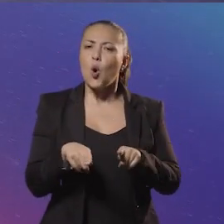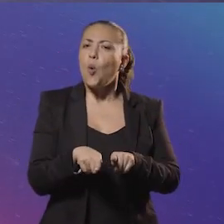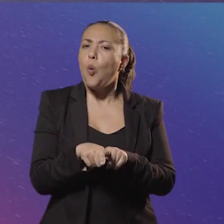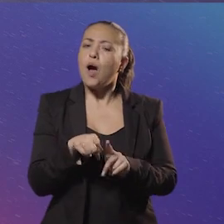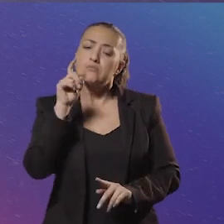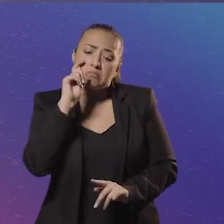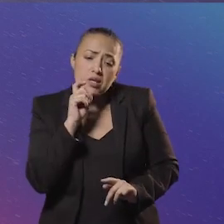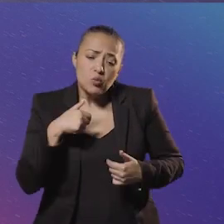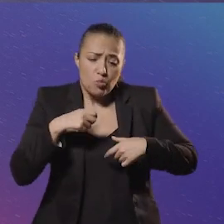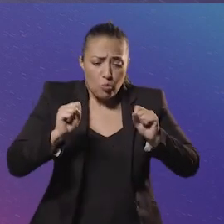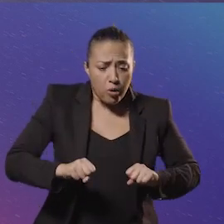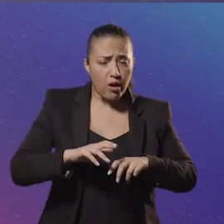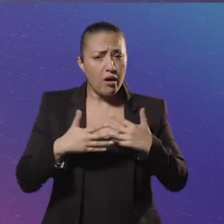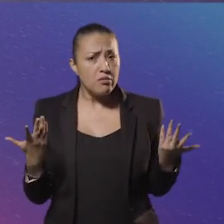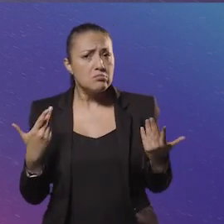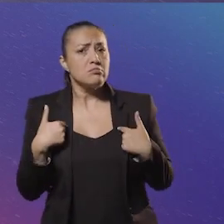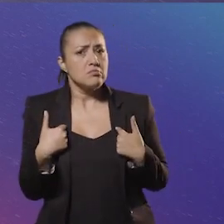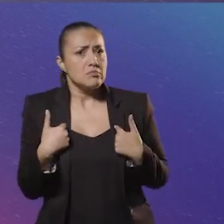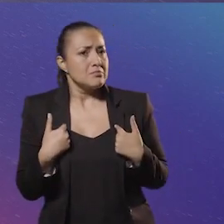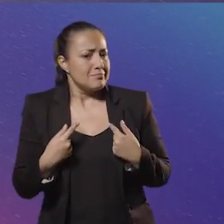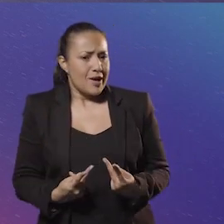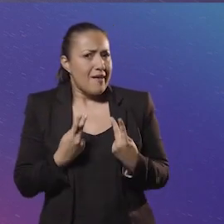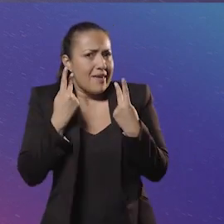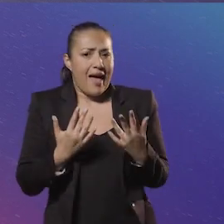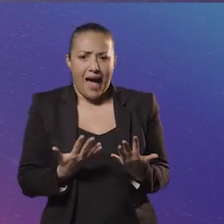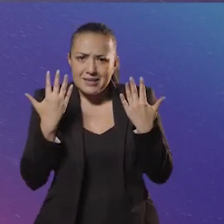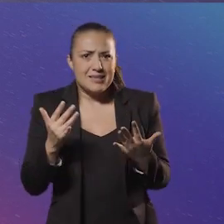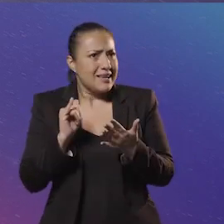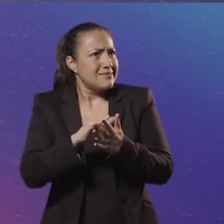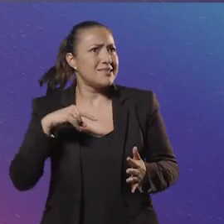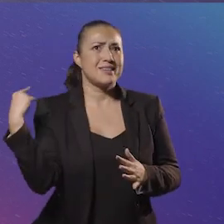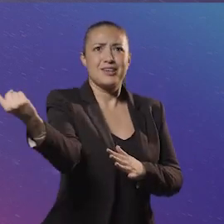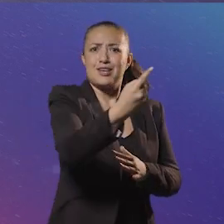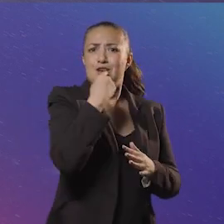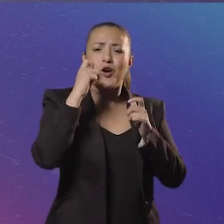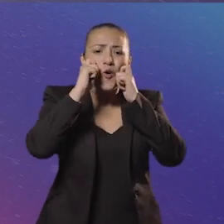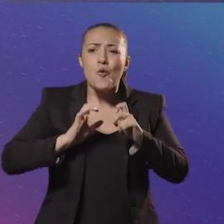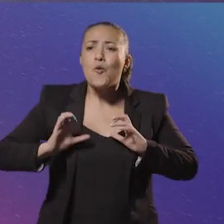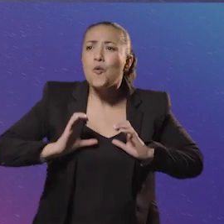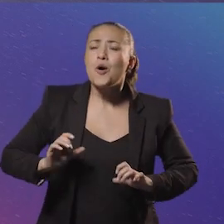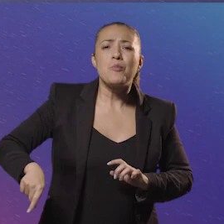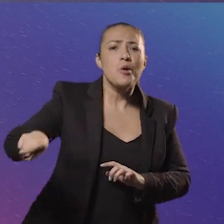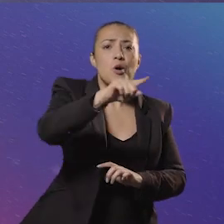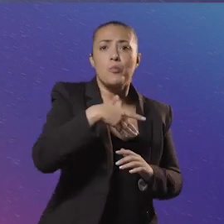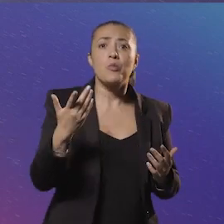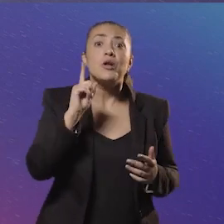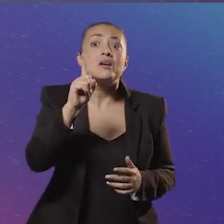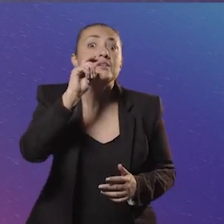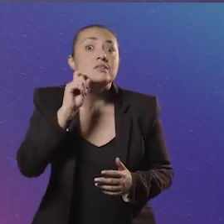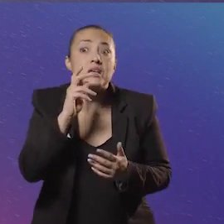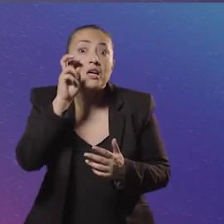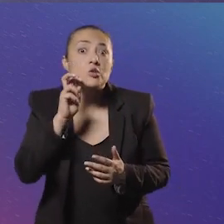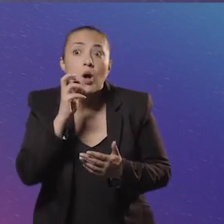porque hace parte de la vida misma, es decir, nos atraviesa a todos los cuerpos, porque además la sexualidad está en muchas cosas,